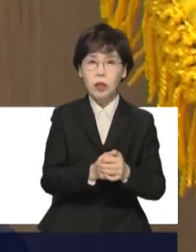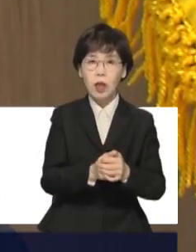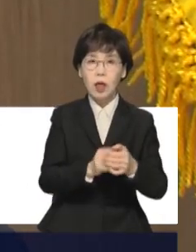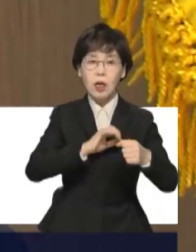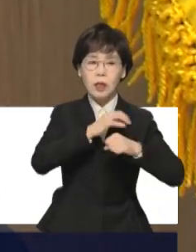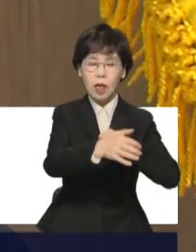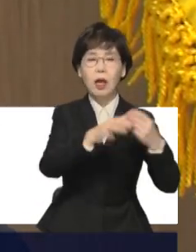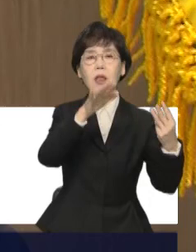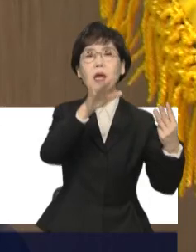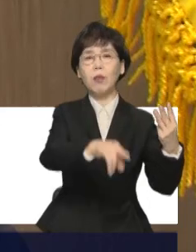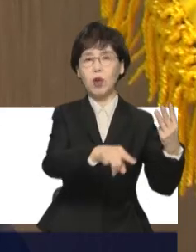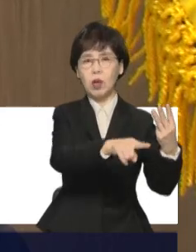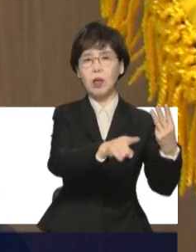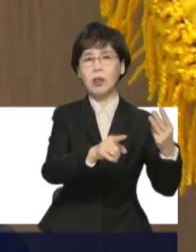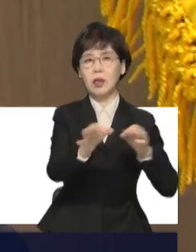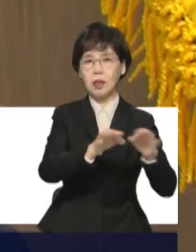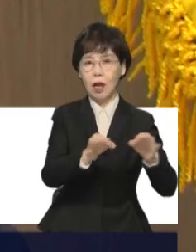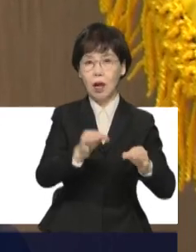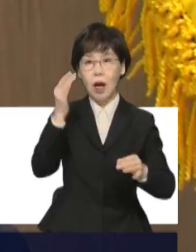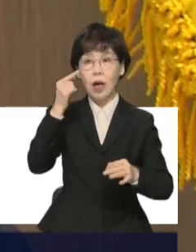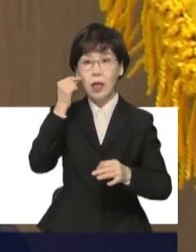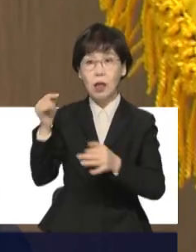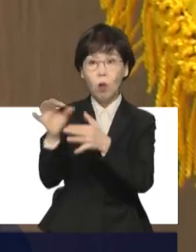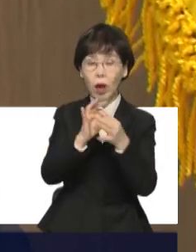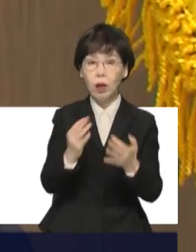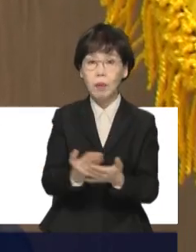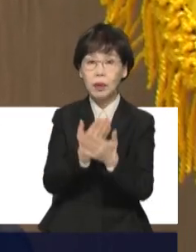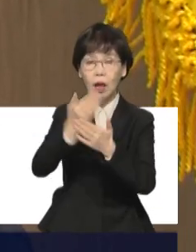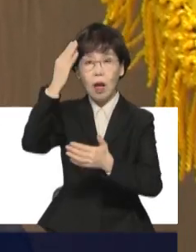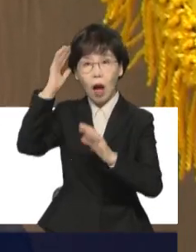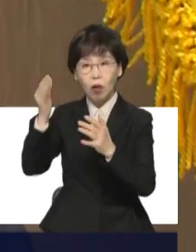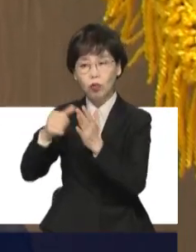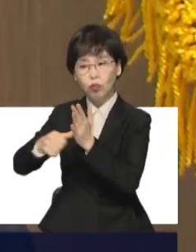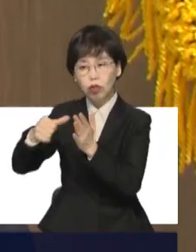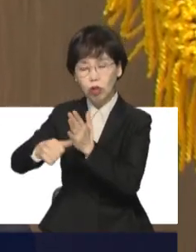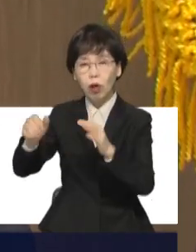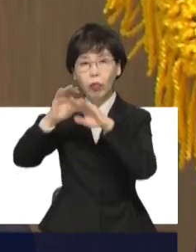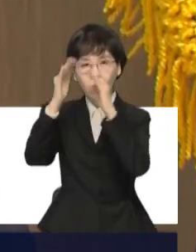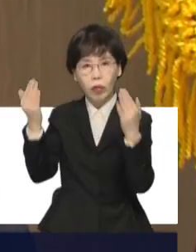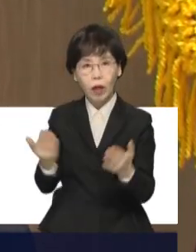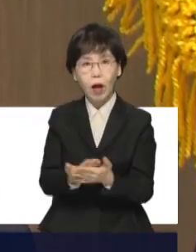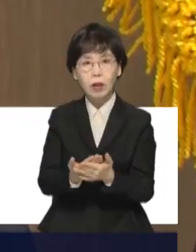한일 관계 개선은 한국산 제품 전반의 일본 시장 진출 확대에도 기여할